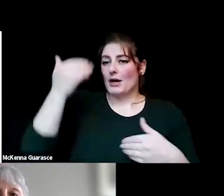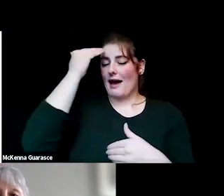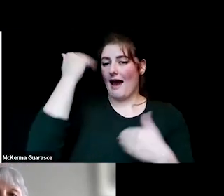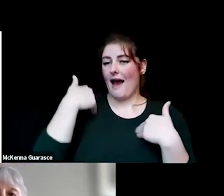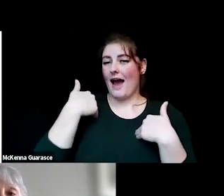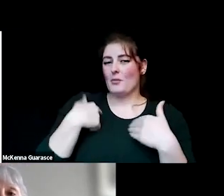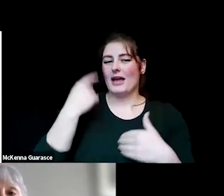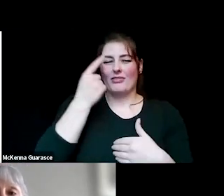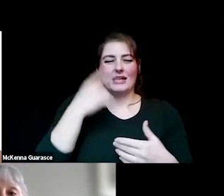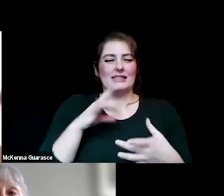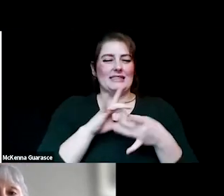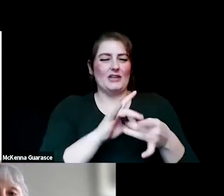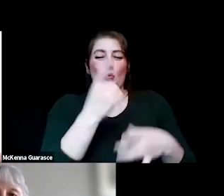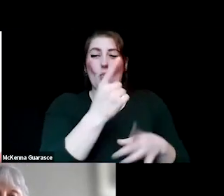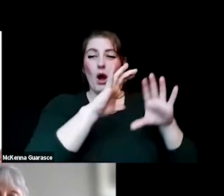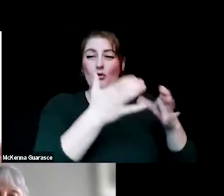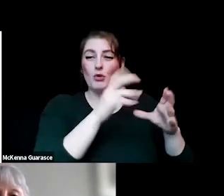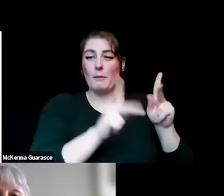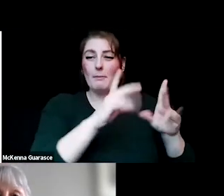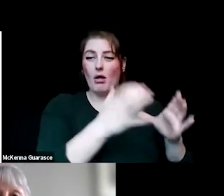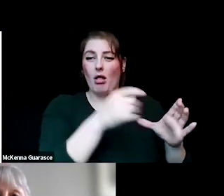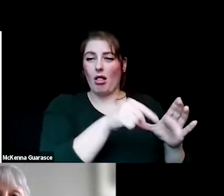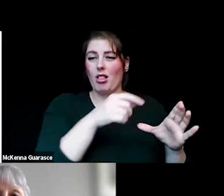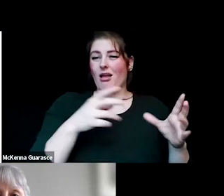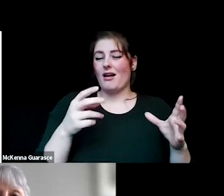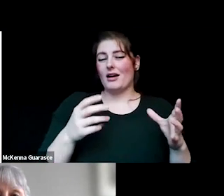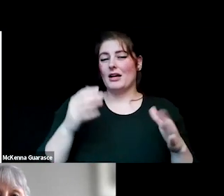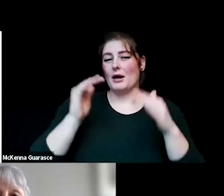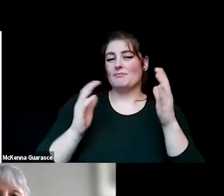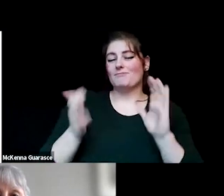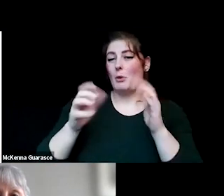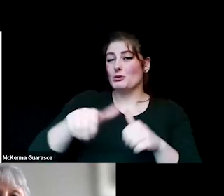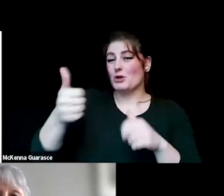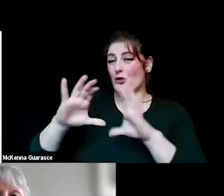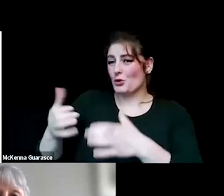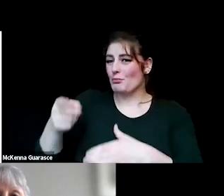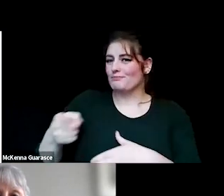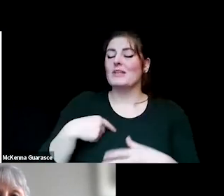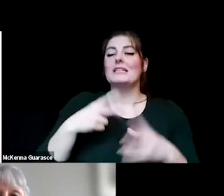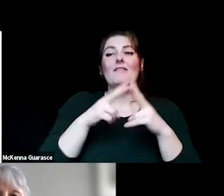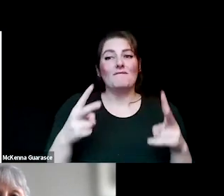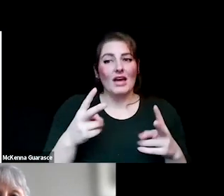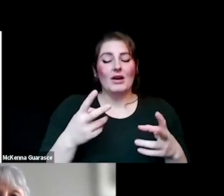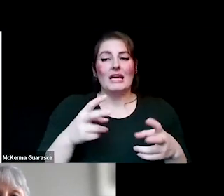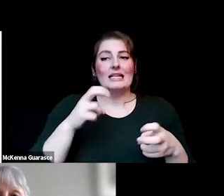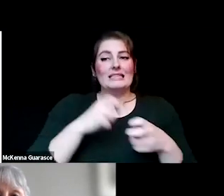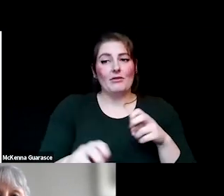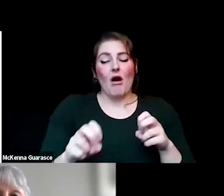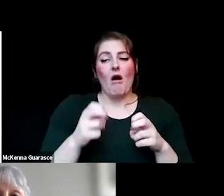a un grupo versus otro grupo. Es muy duro para los afroamericanos, punto. ¿Por qué?